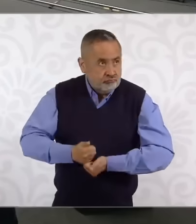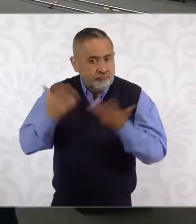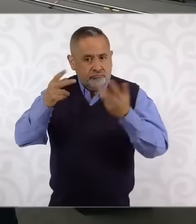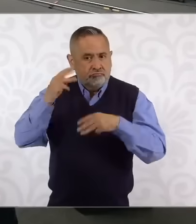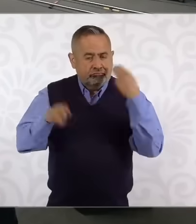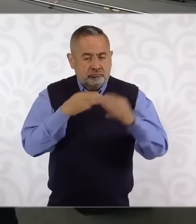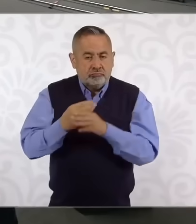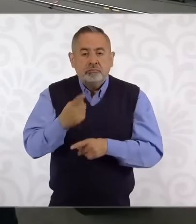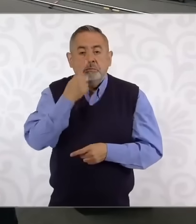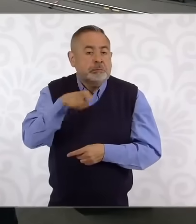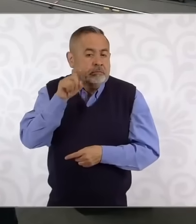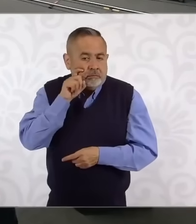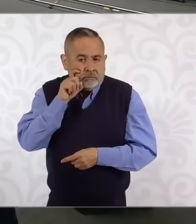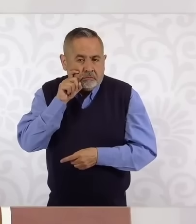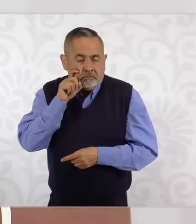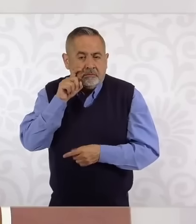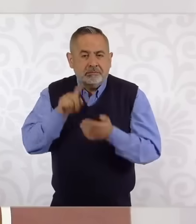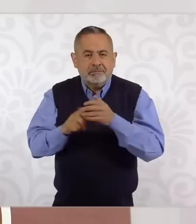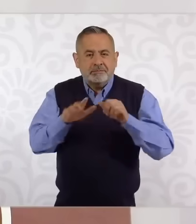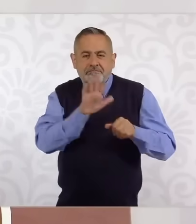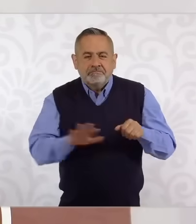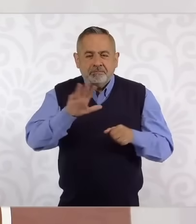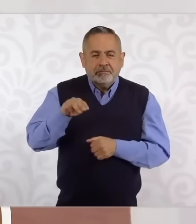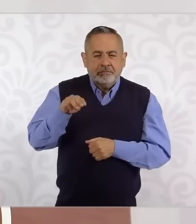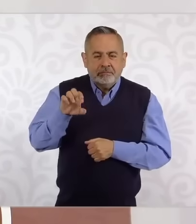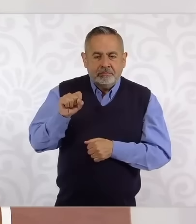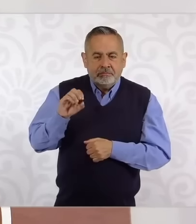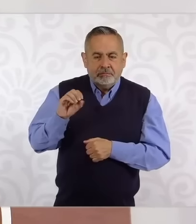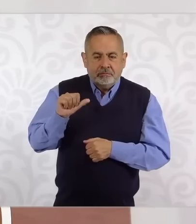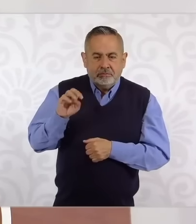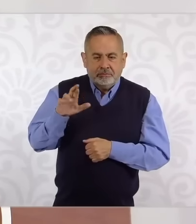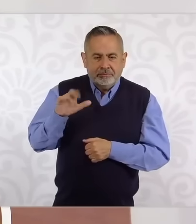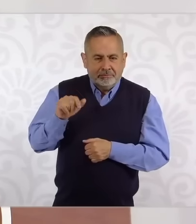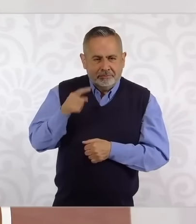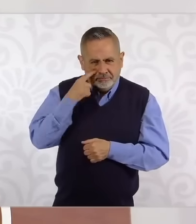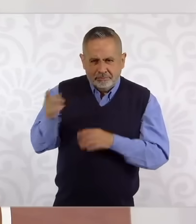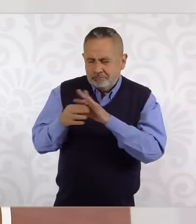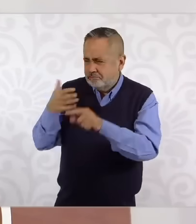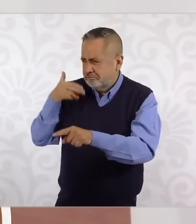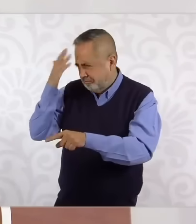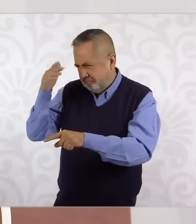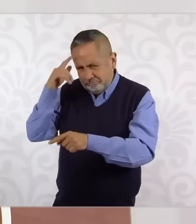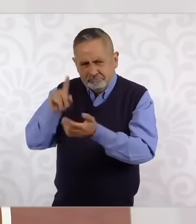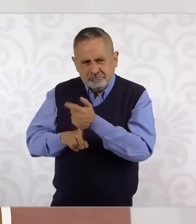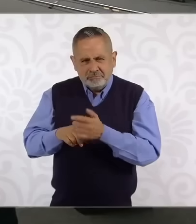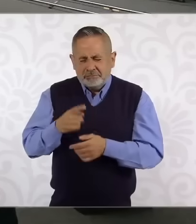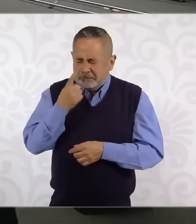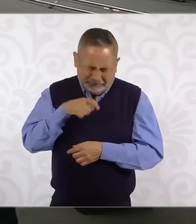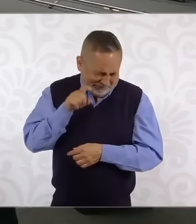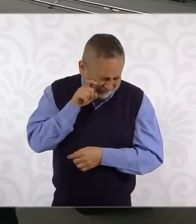no. El jitomates originario de Mesoamérica. A ver, yo sabía que quería decir jitomate. A ver, ¿qué